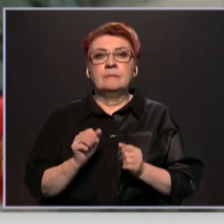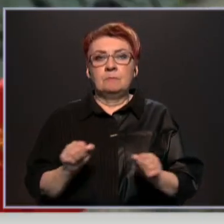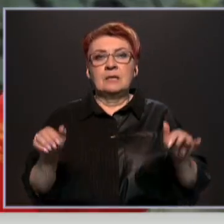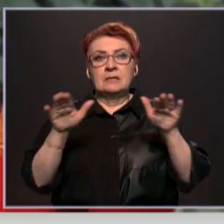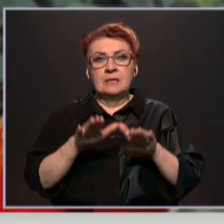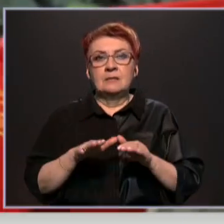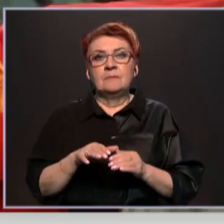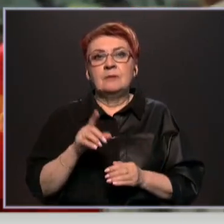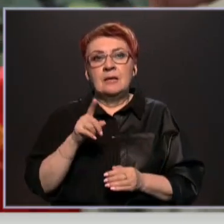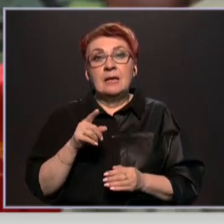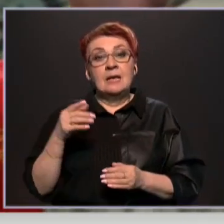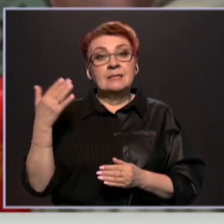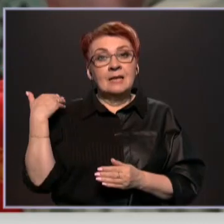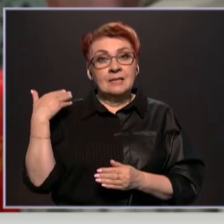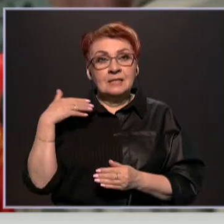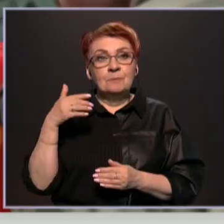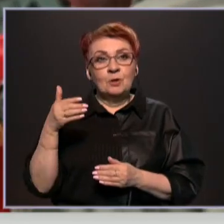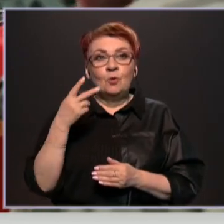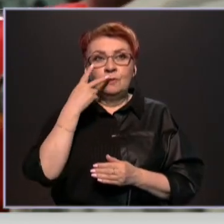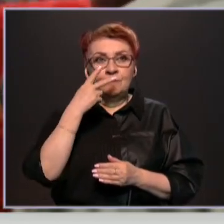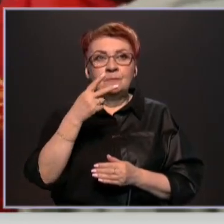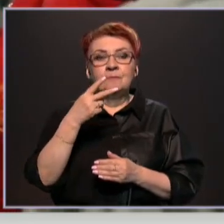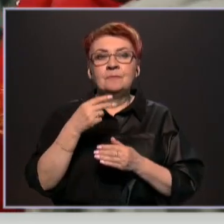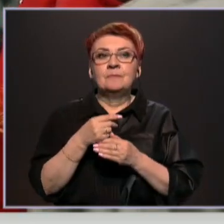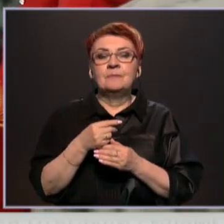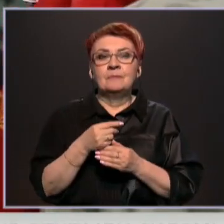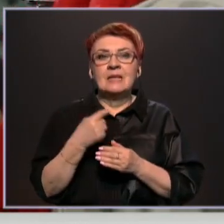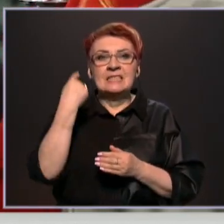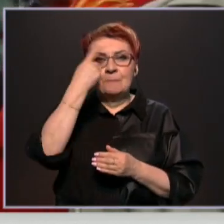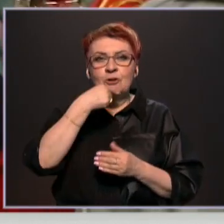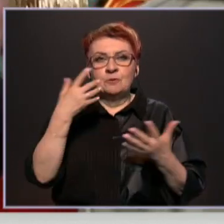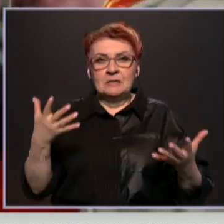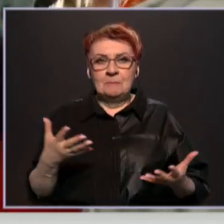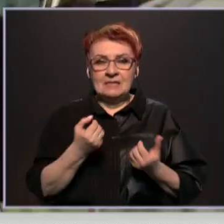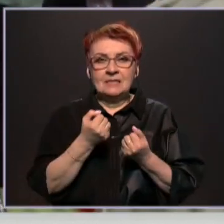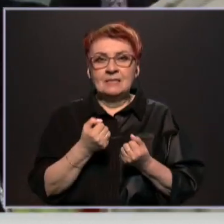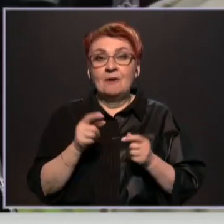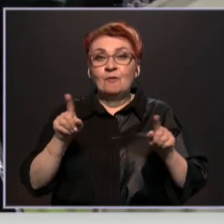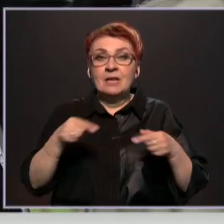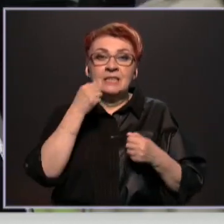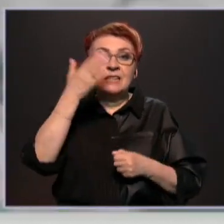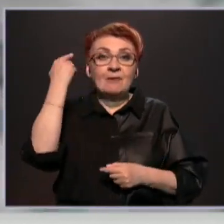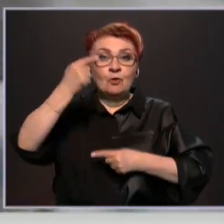за спиной отца Святослава харук с изображением Спасителя возрождая древнюю традицию ее вышивали